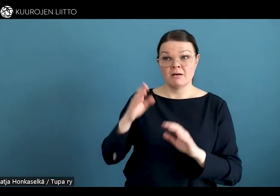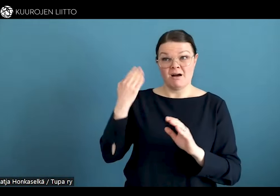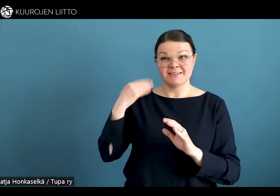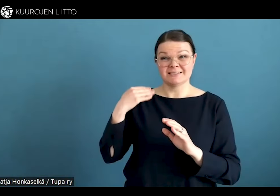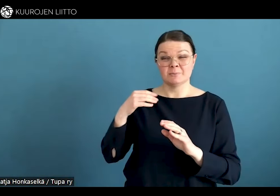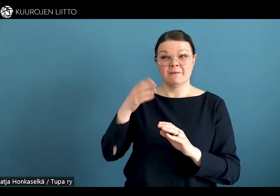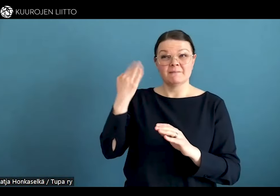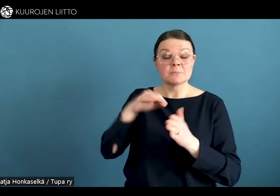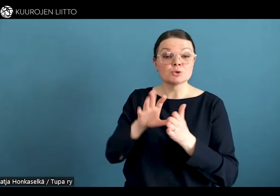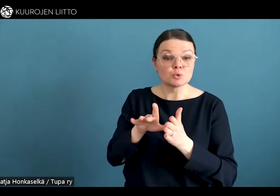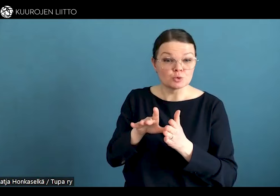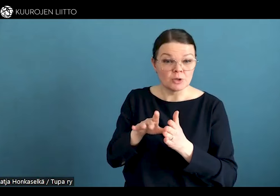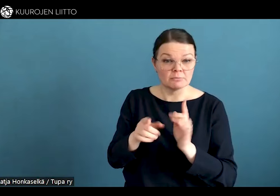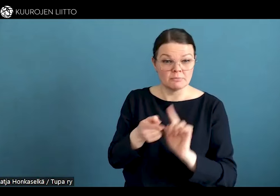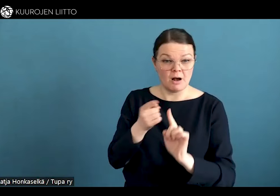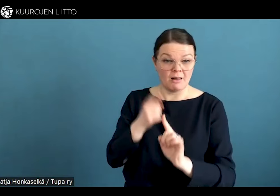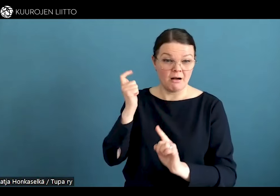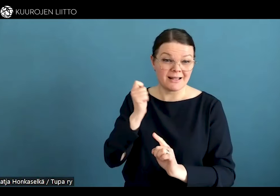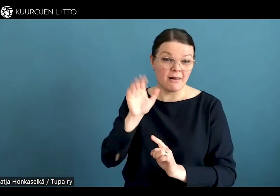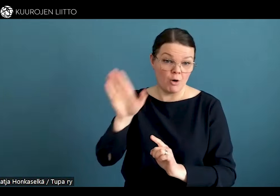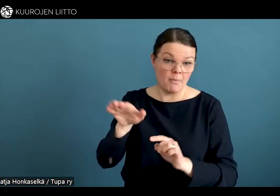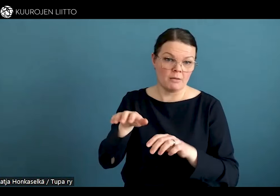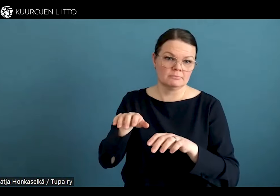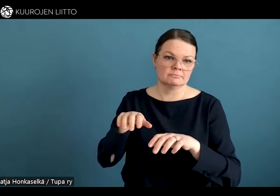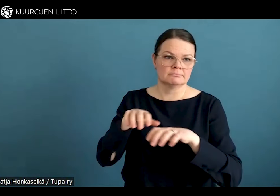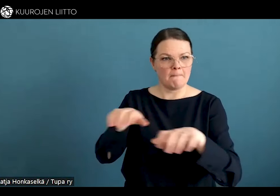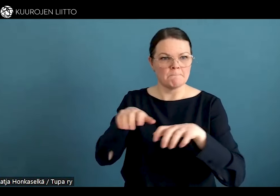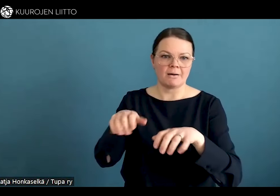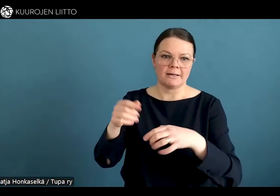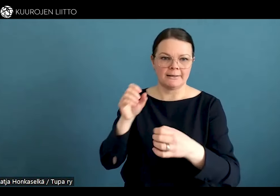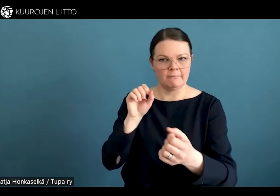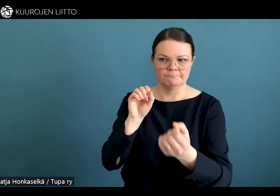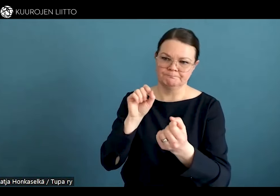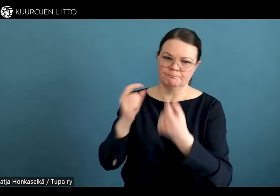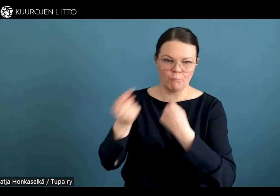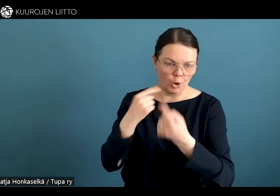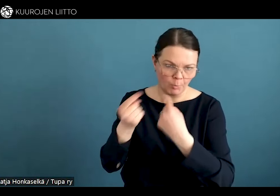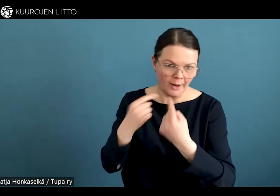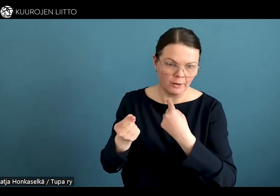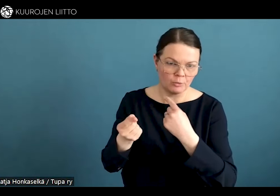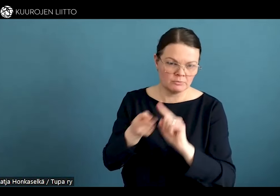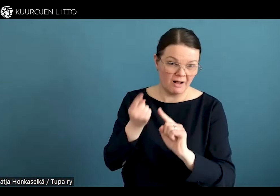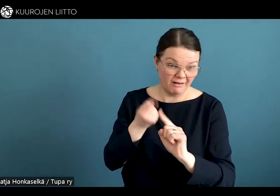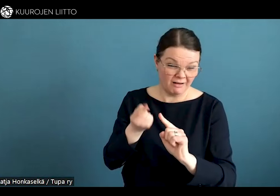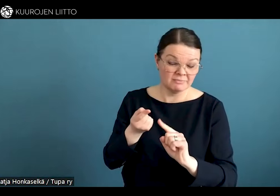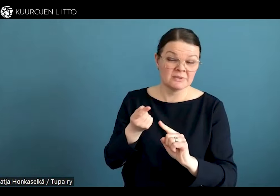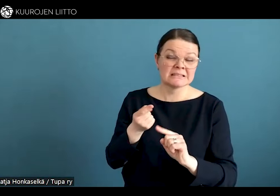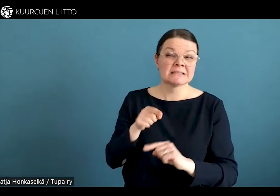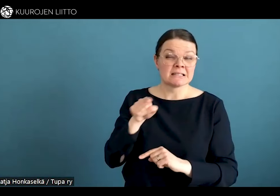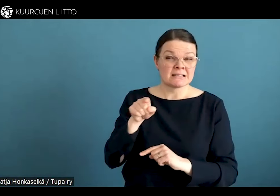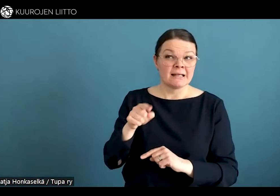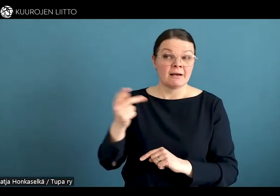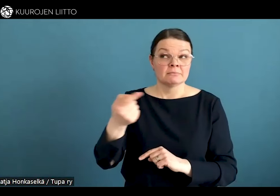Viime syksynä aloitetussa markkina- vuoropuhelussa Kela esitti meille -